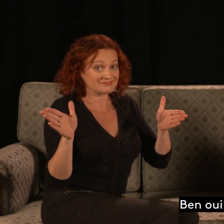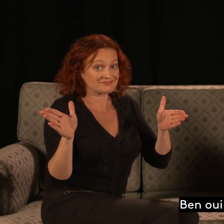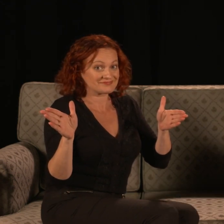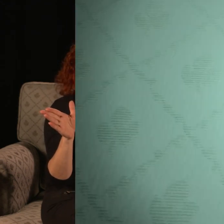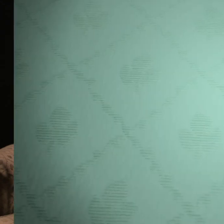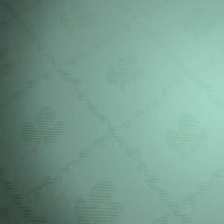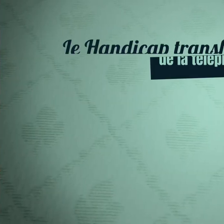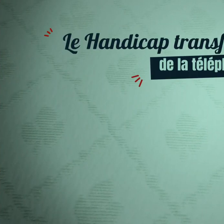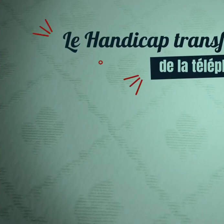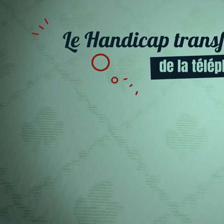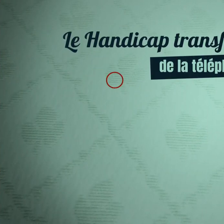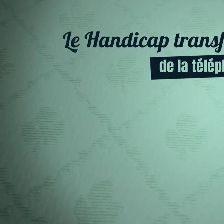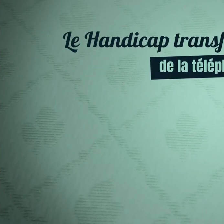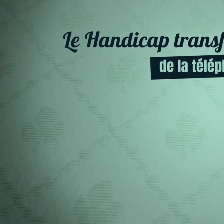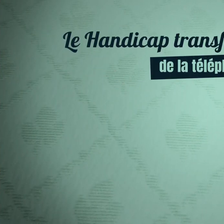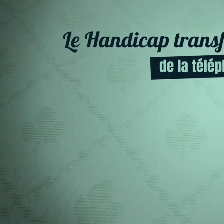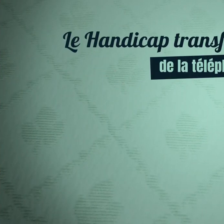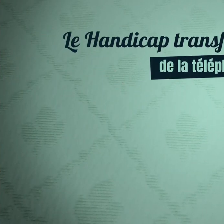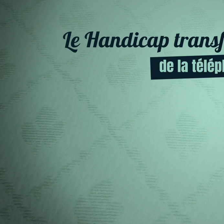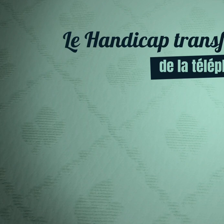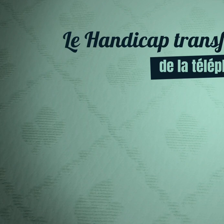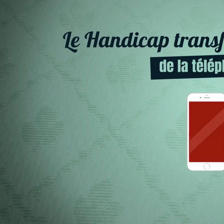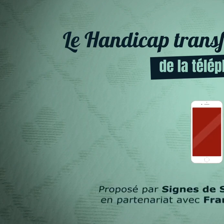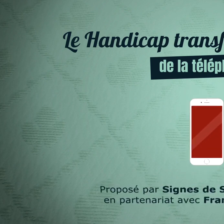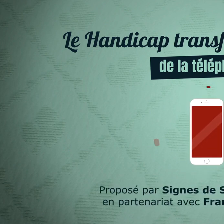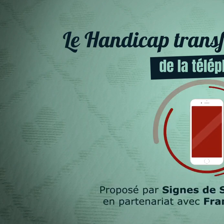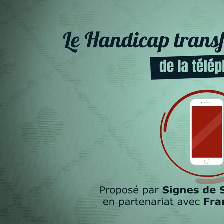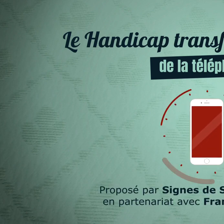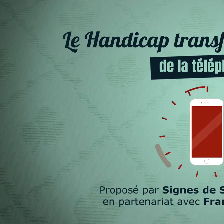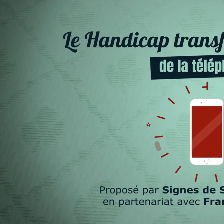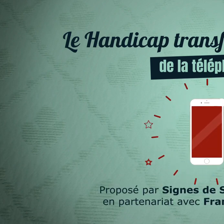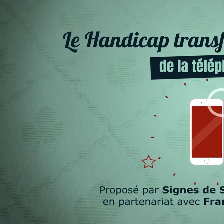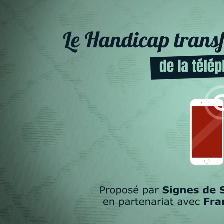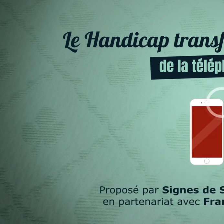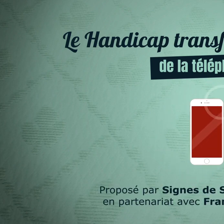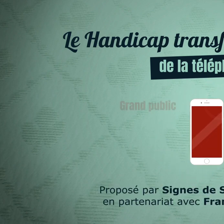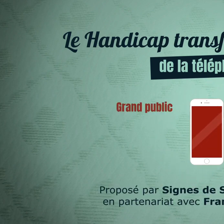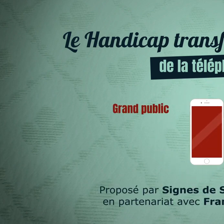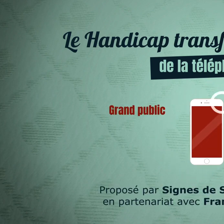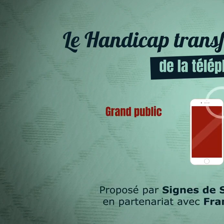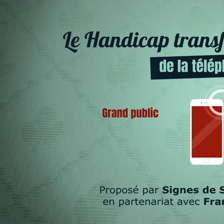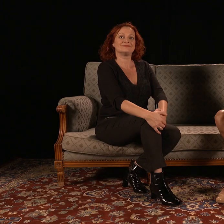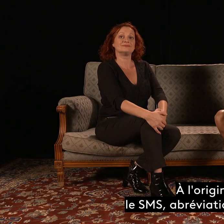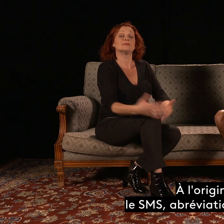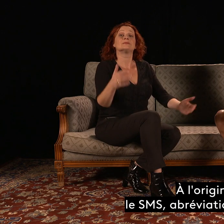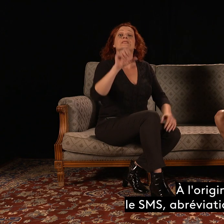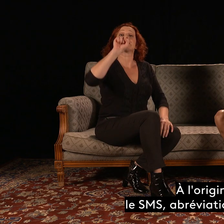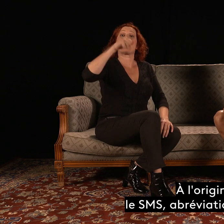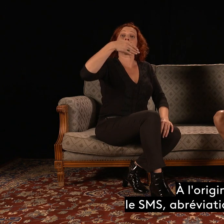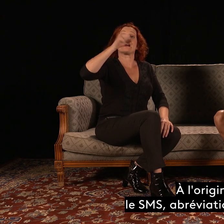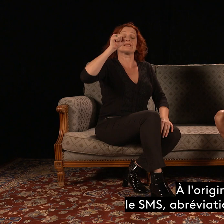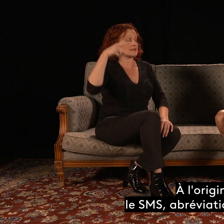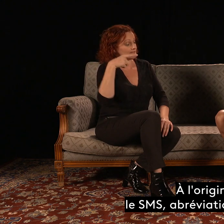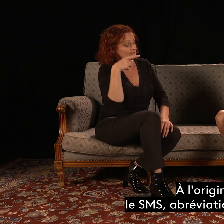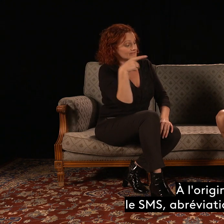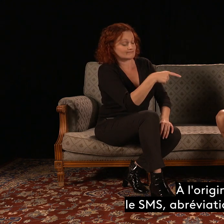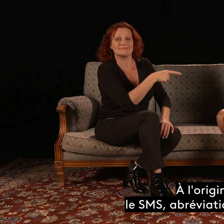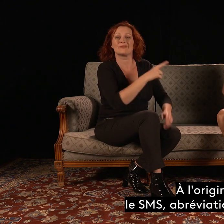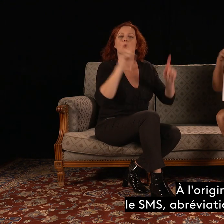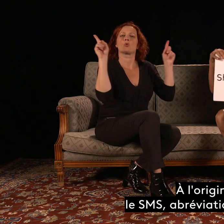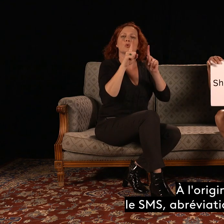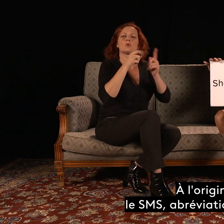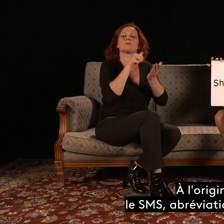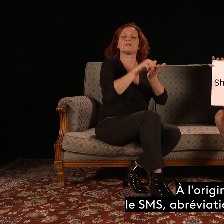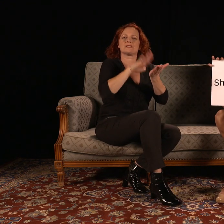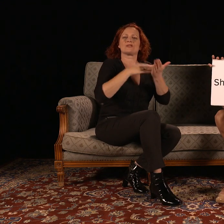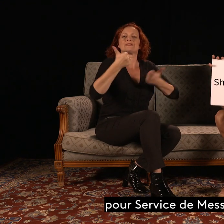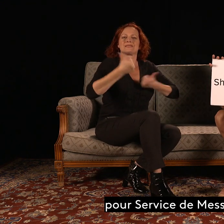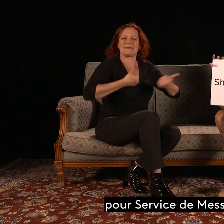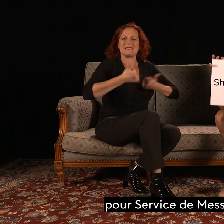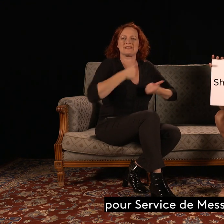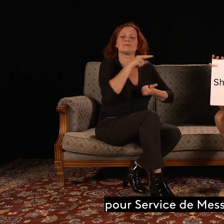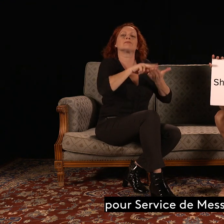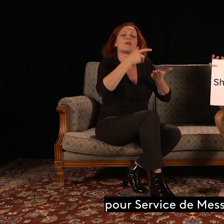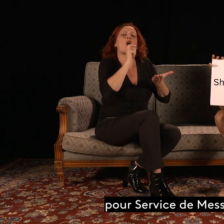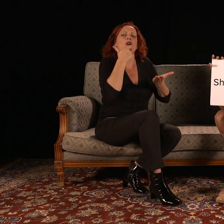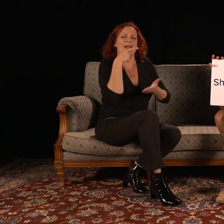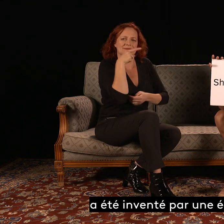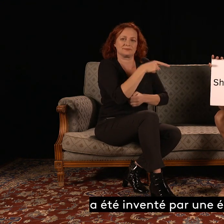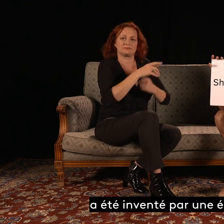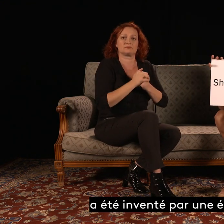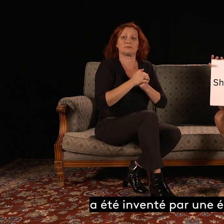A l’origine, le SMS, abréviation pour "service de messagerie courte", a été inventé par une équipe